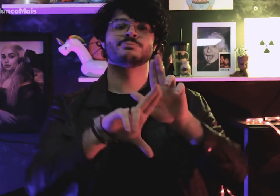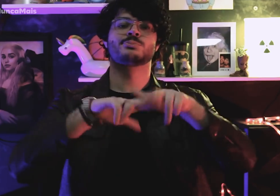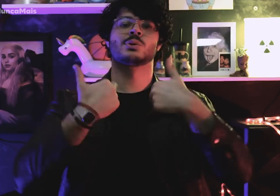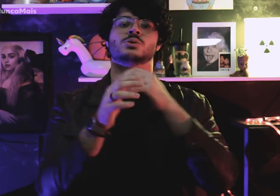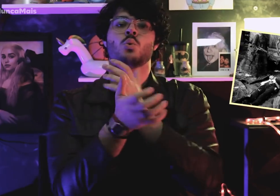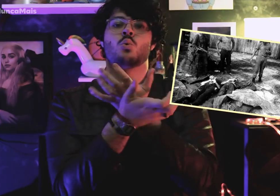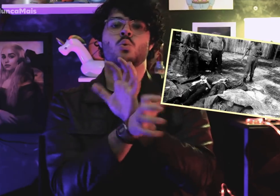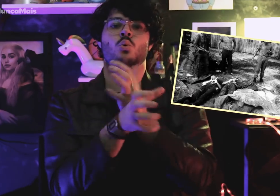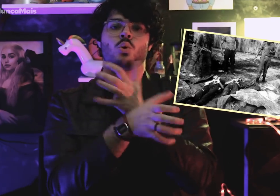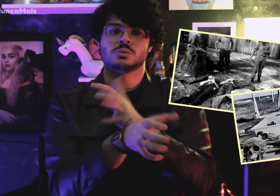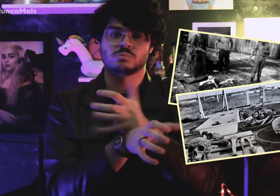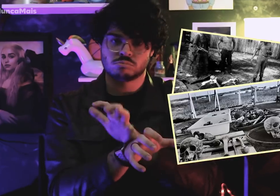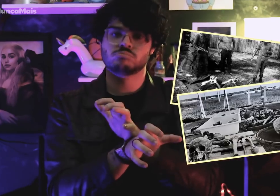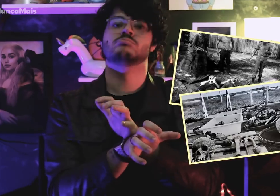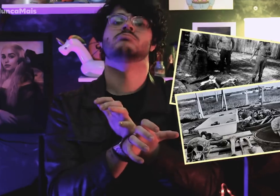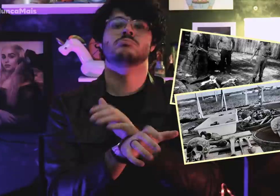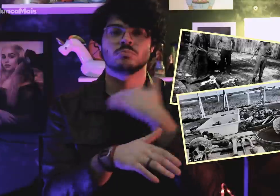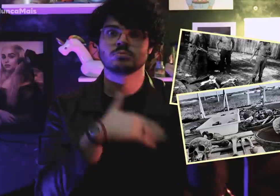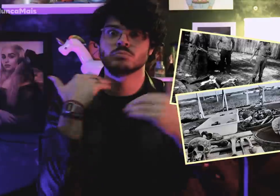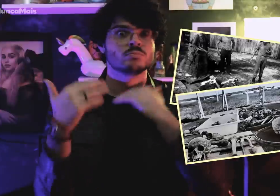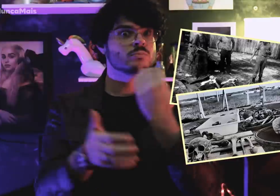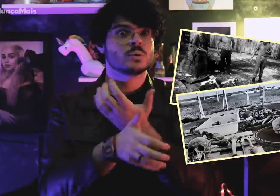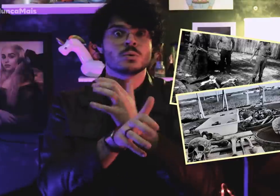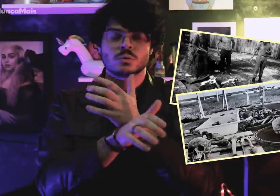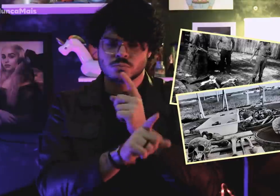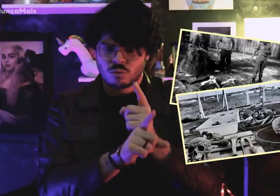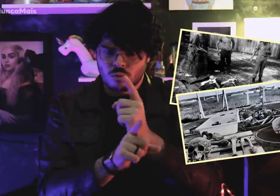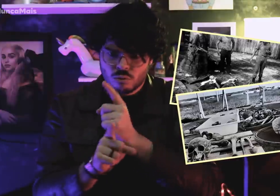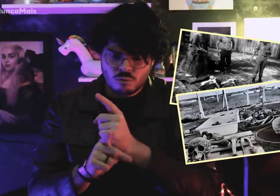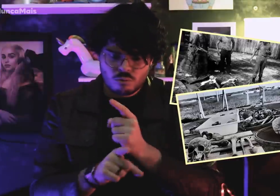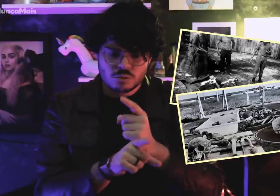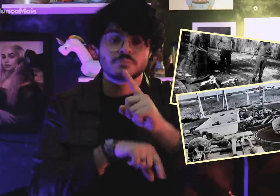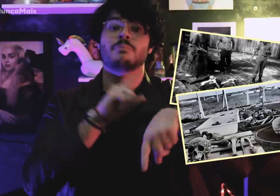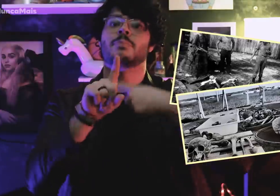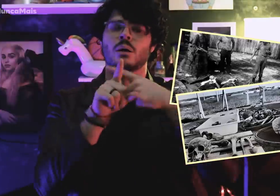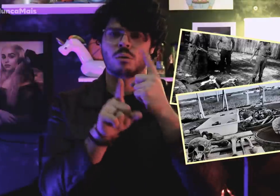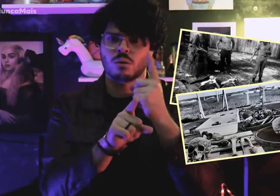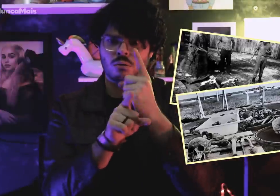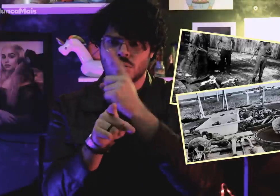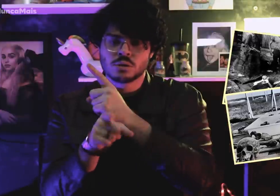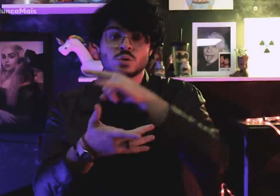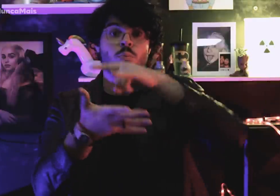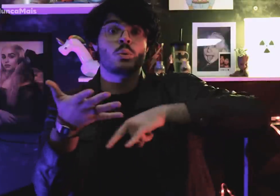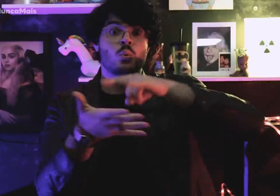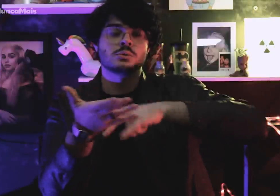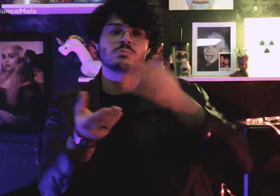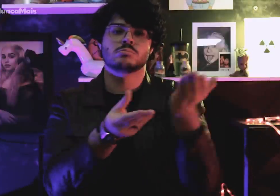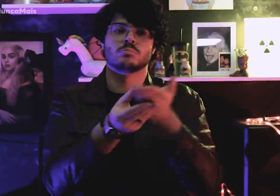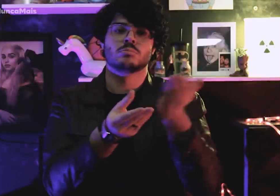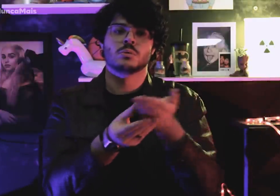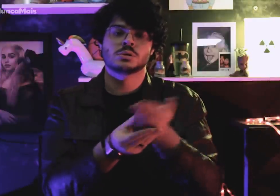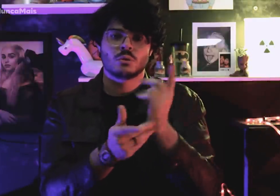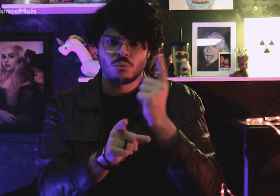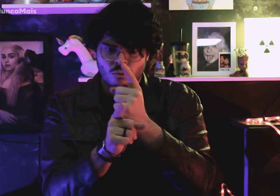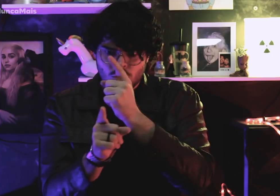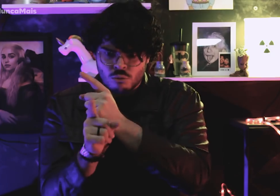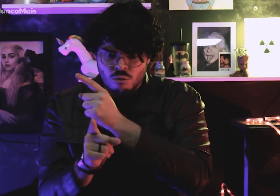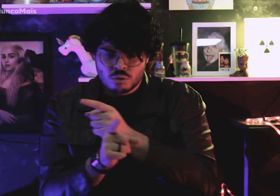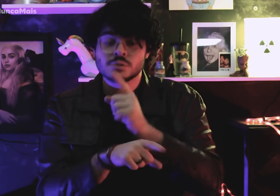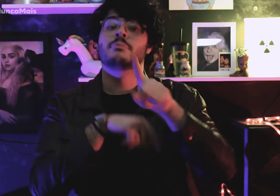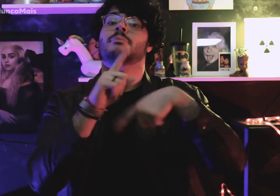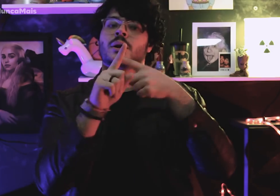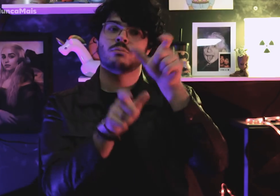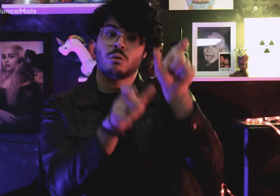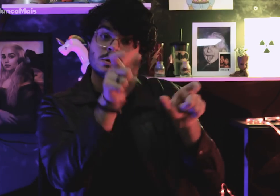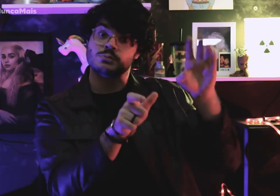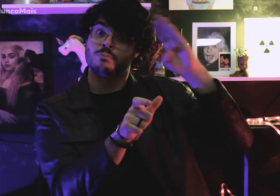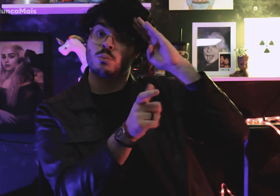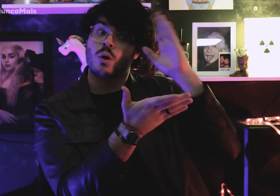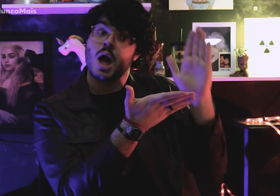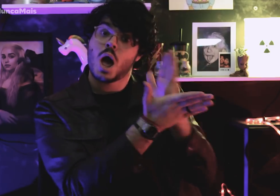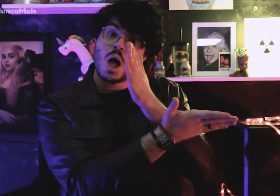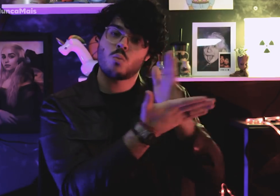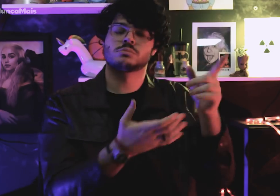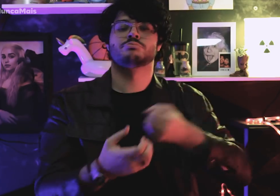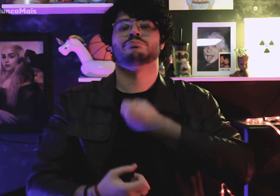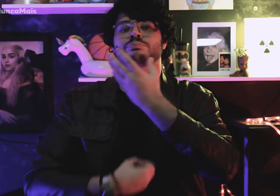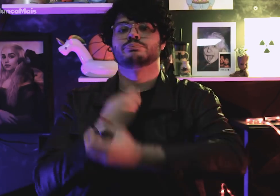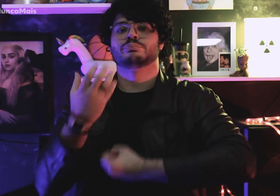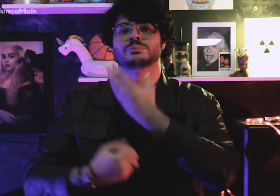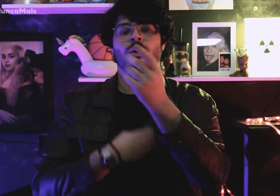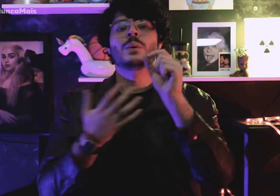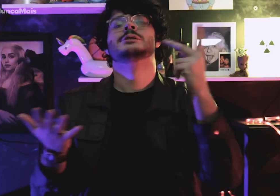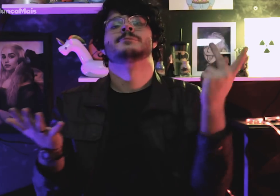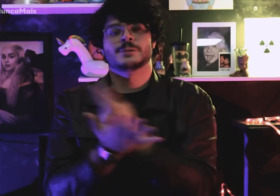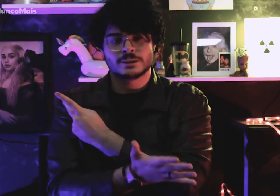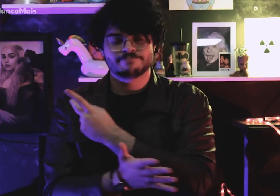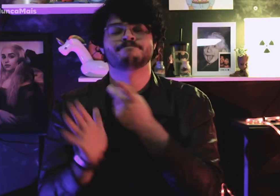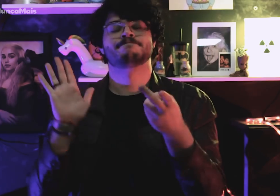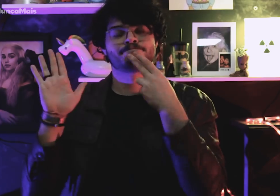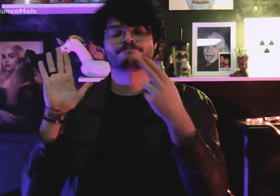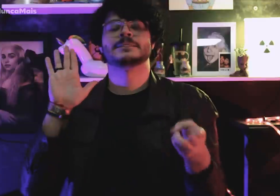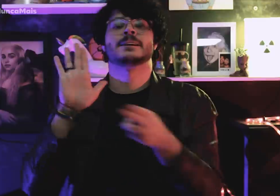como ossadas, documentos e depoimento de ex-militares.